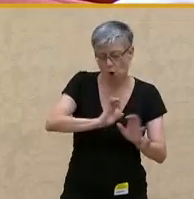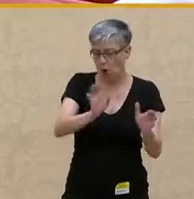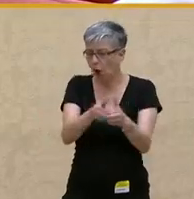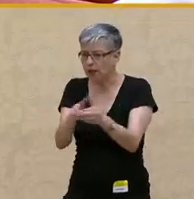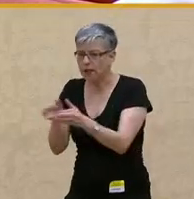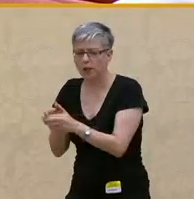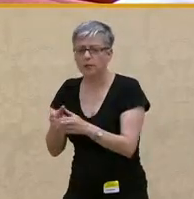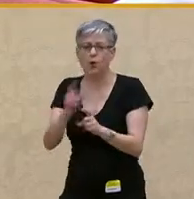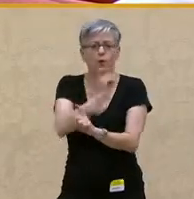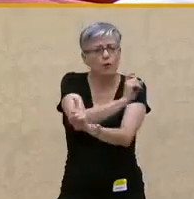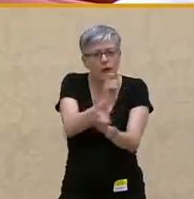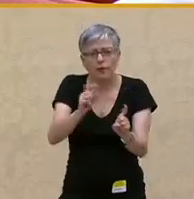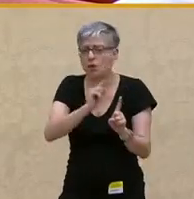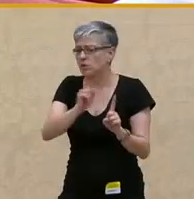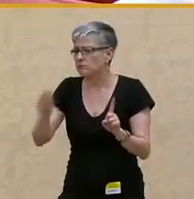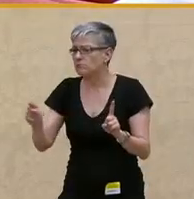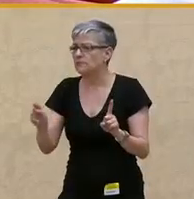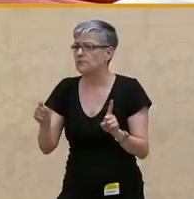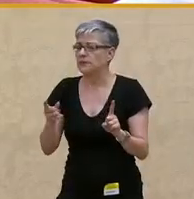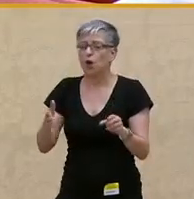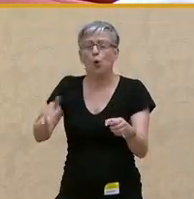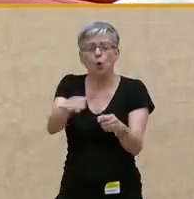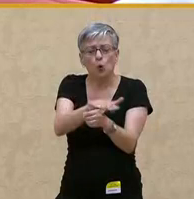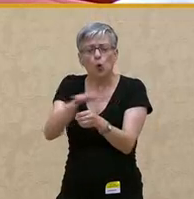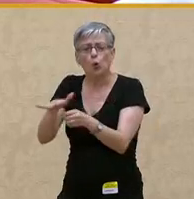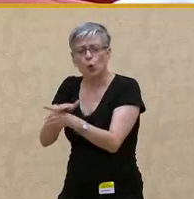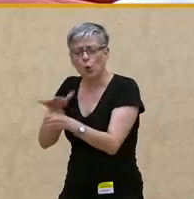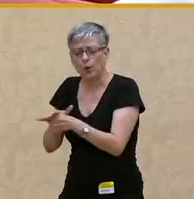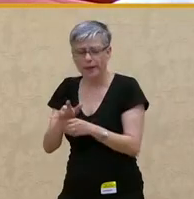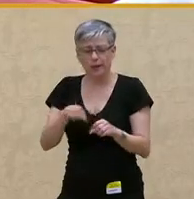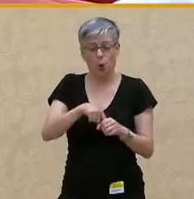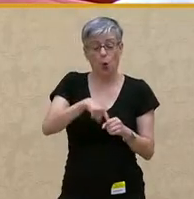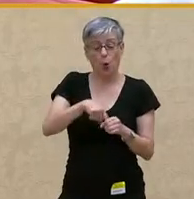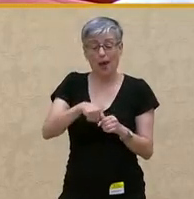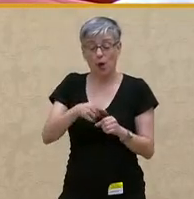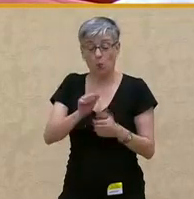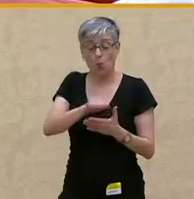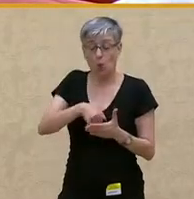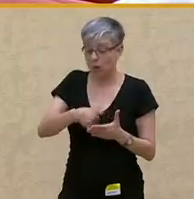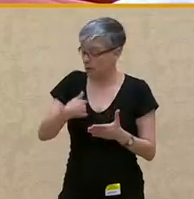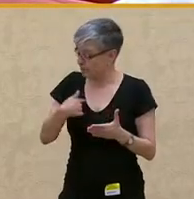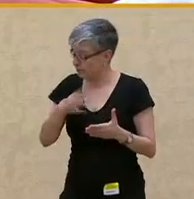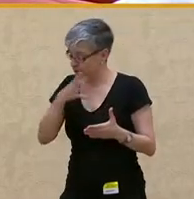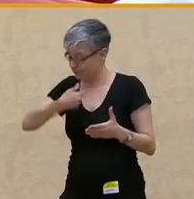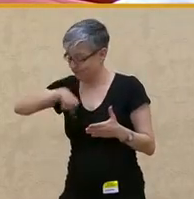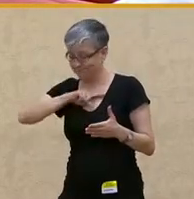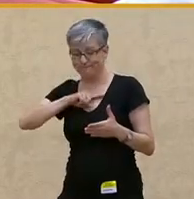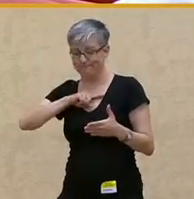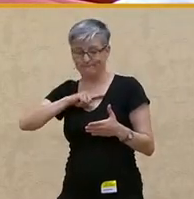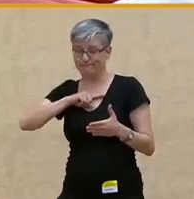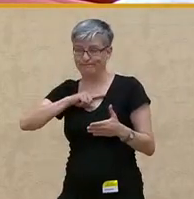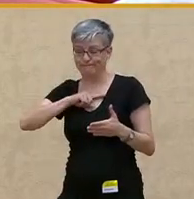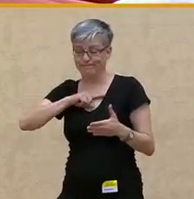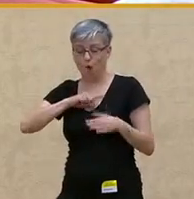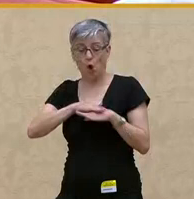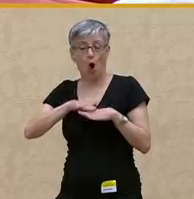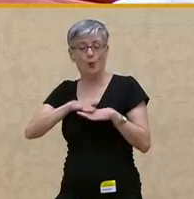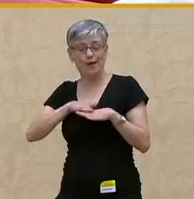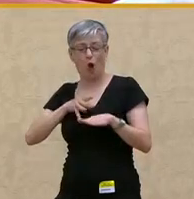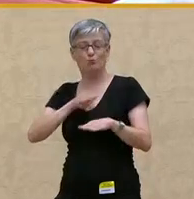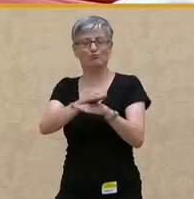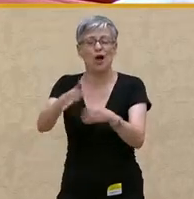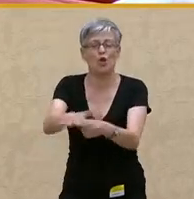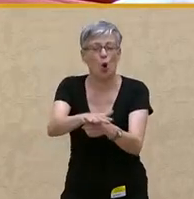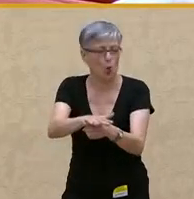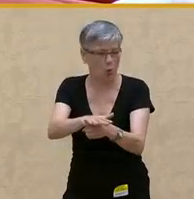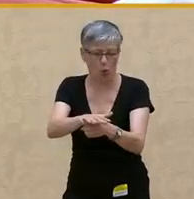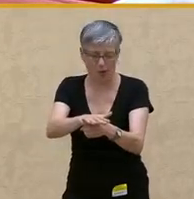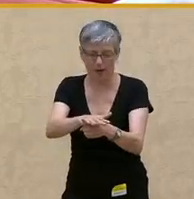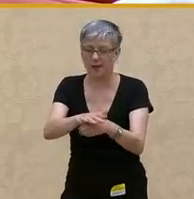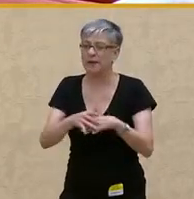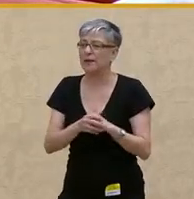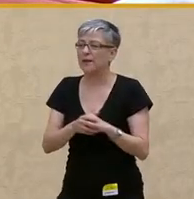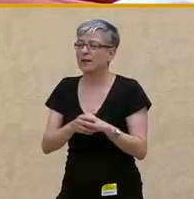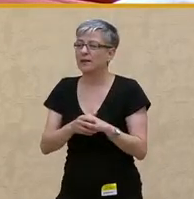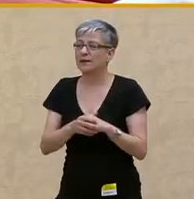las fundaciones, cubren un hueco, un vacío donde no llega, digamos, el Gobierno. Donde debería